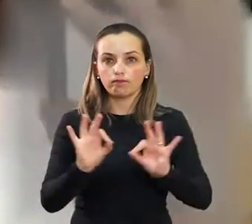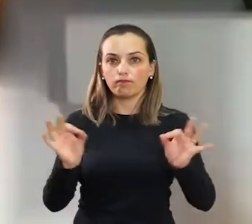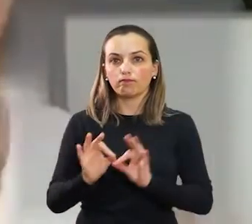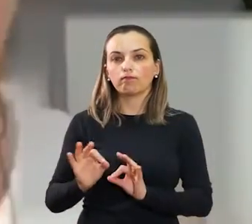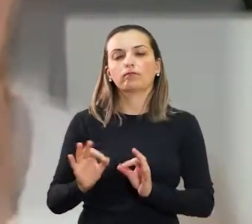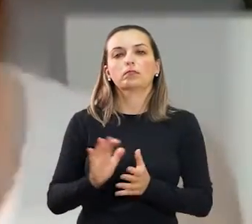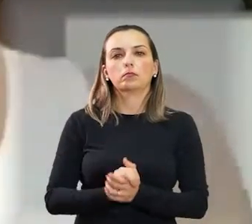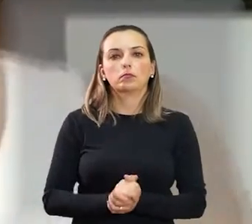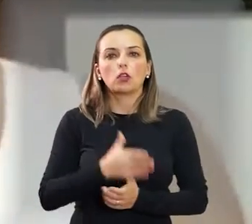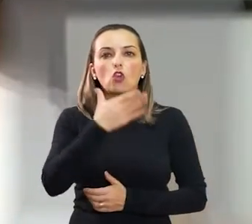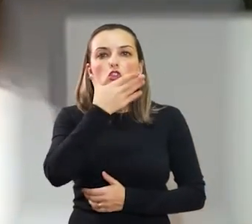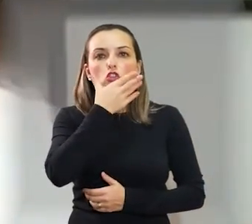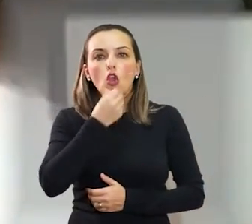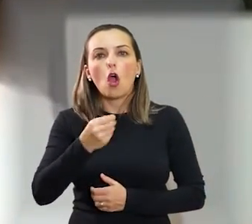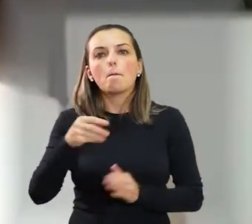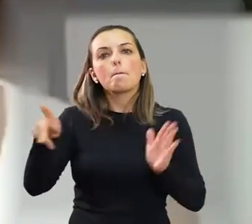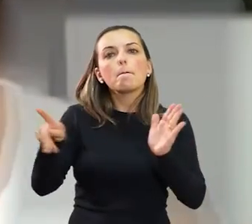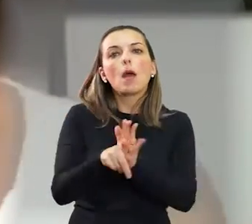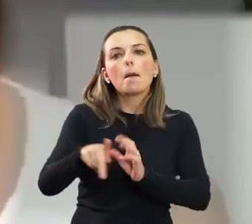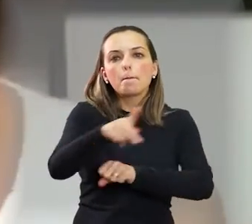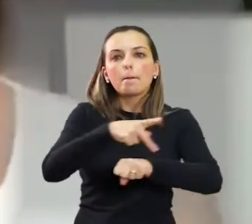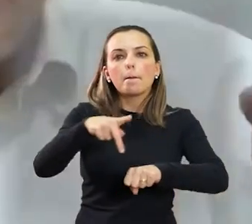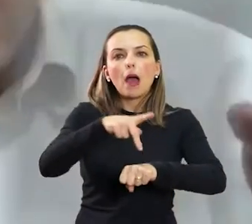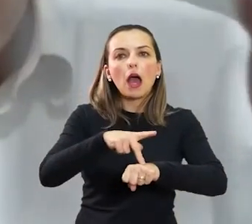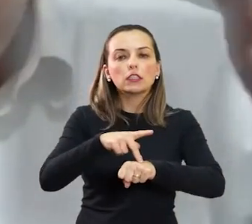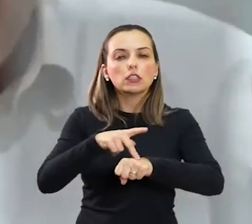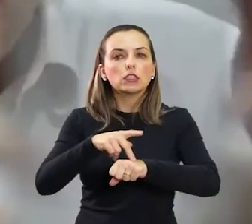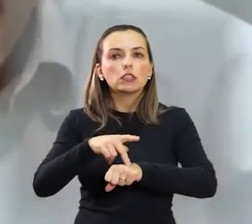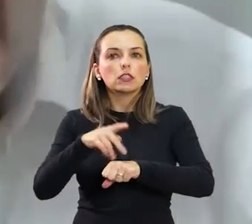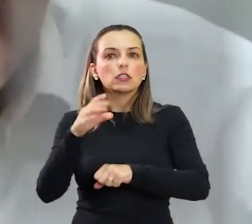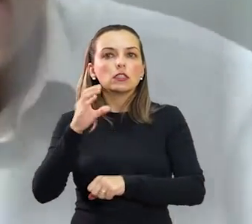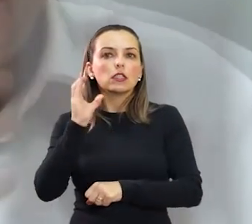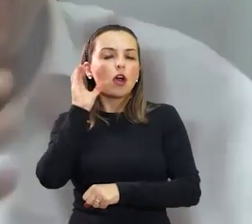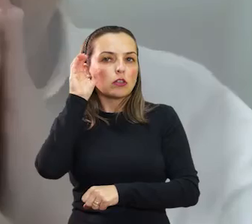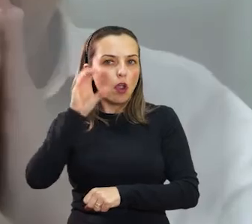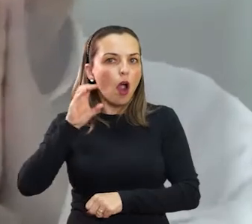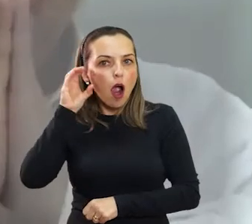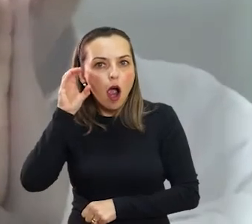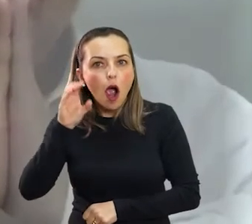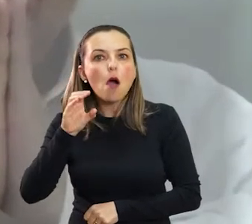de memória. O colombiano Pietro Alarcón, professor